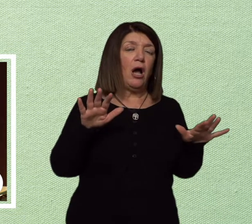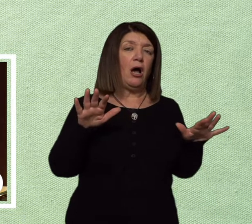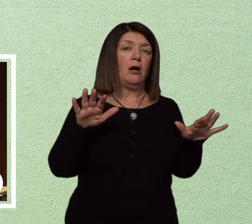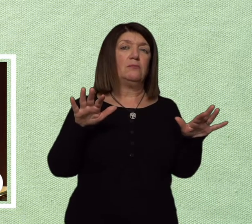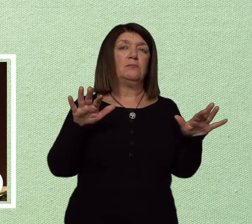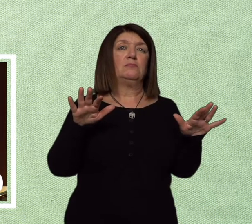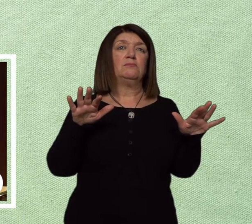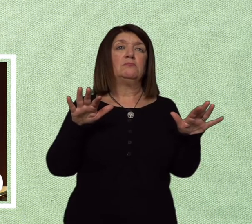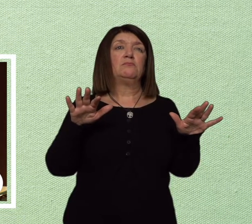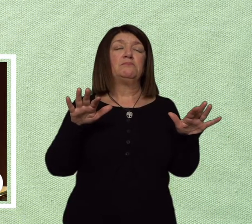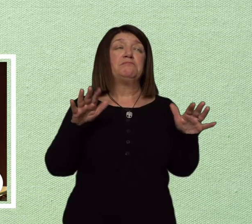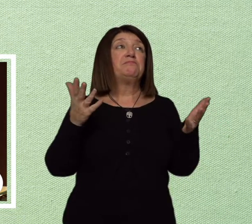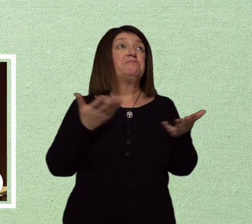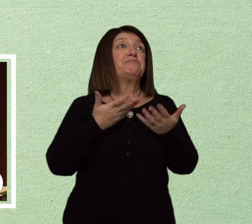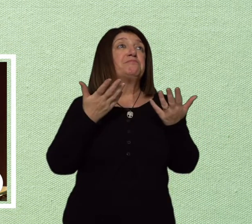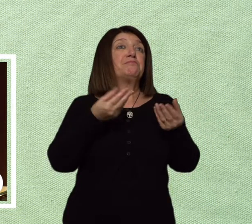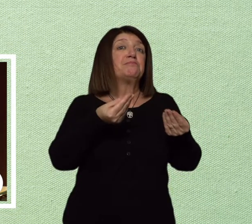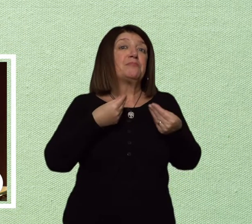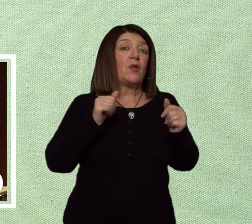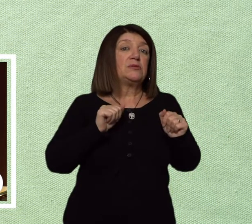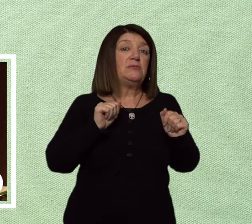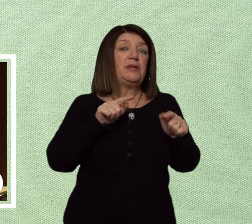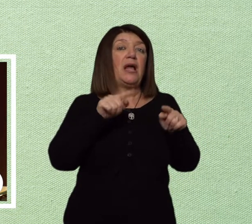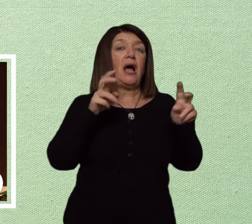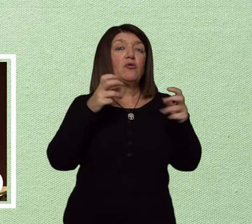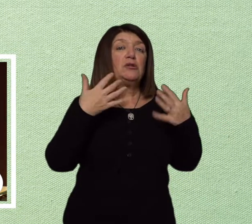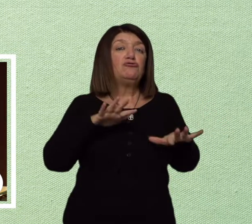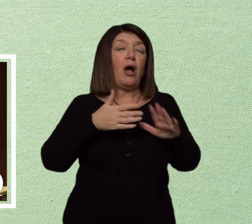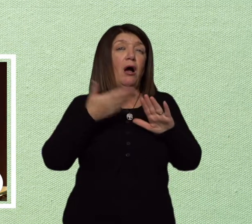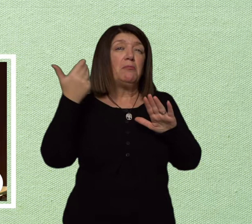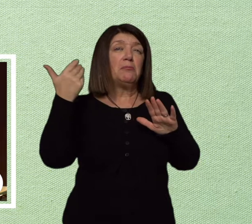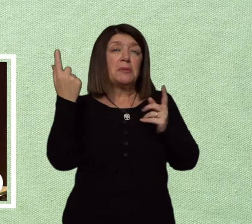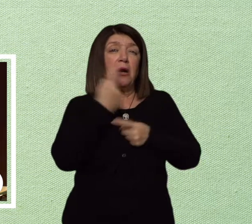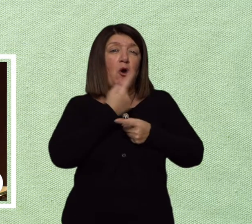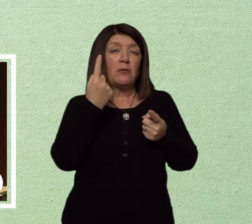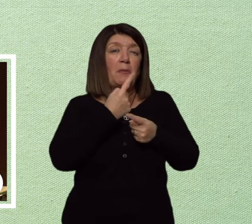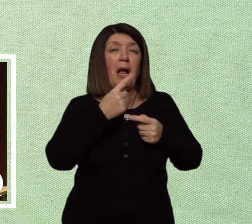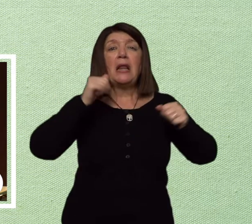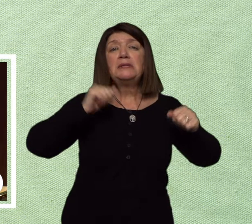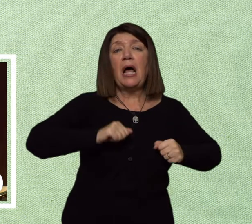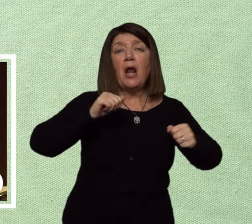passatemi il termine, nella "normalità" si parla di salute, accesso ai servizi, accesso allo studio